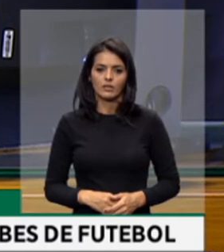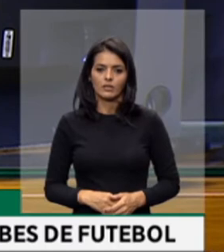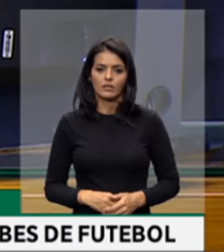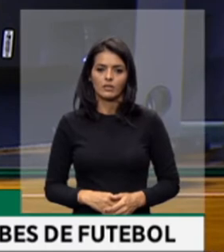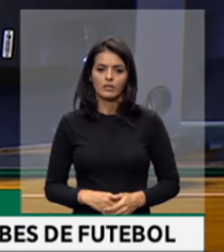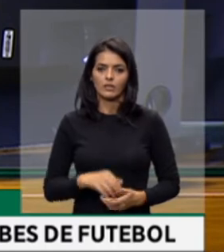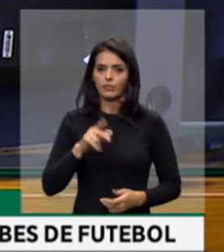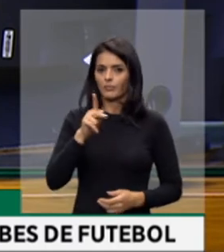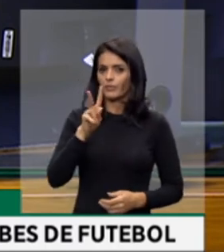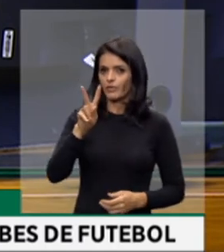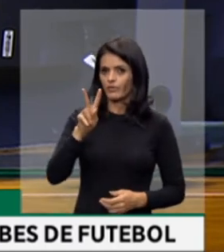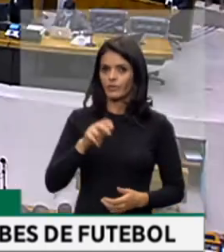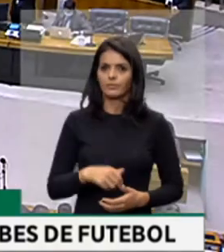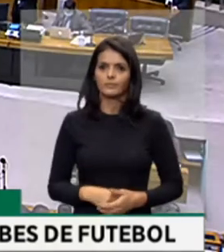ENCAMINHA NÃO, PRESIDENTE. -- [PRESIDENTE]: COMO